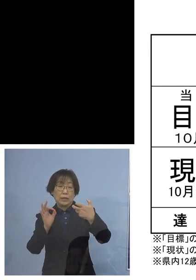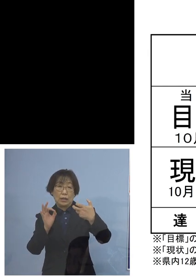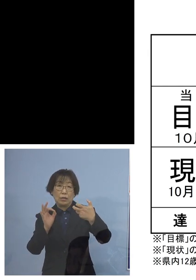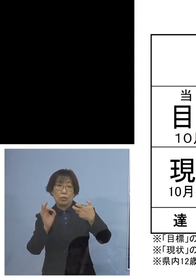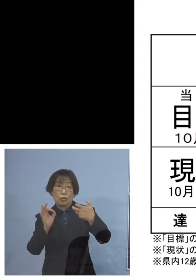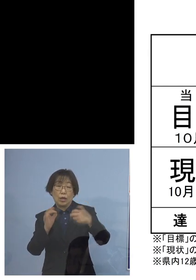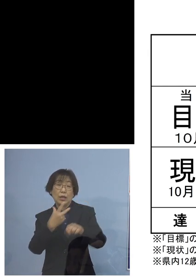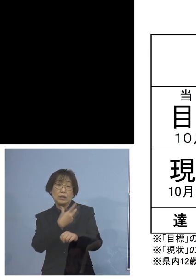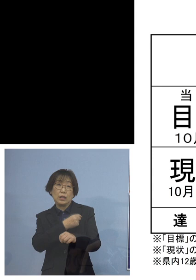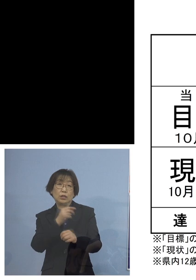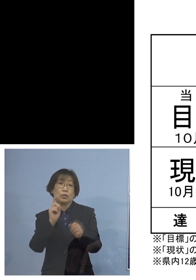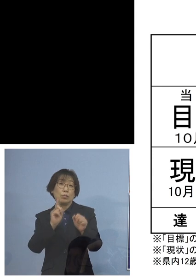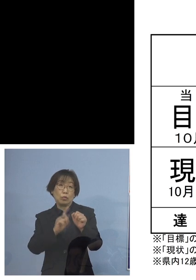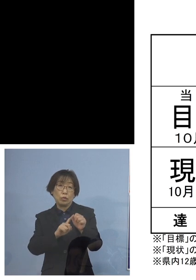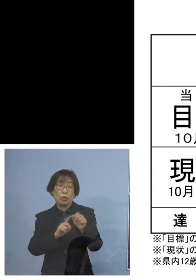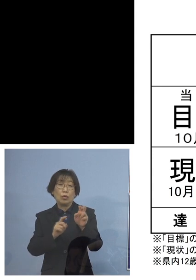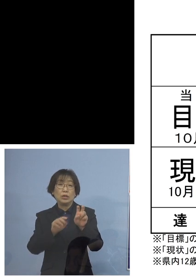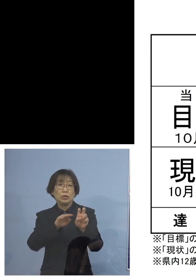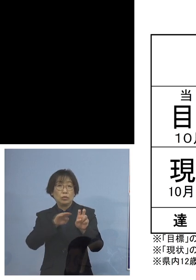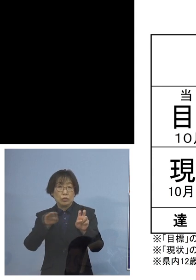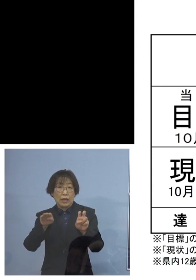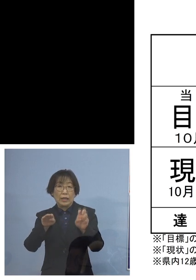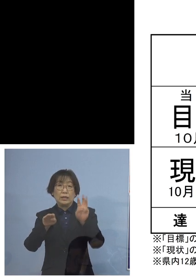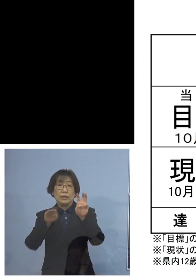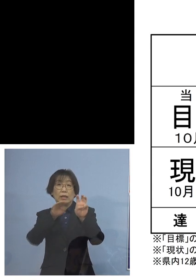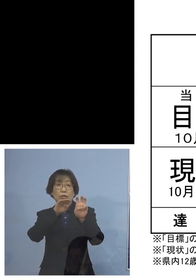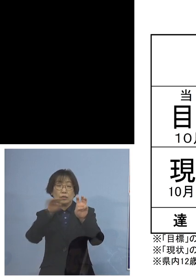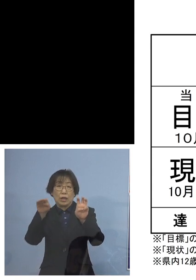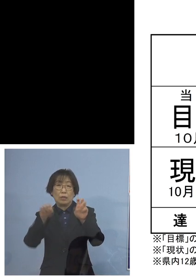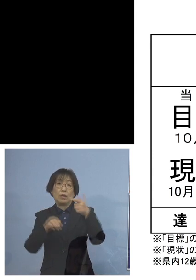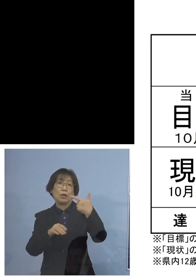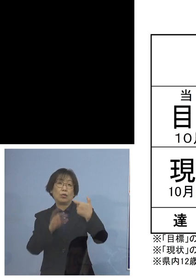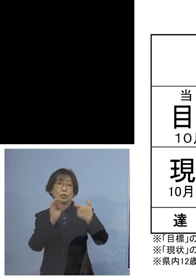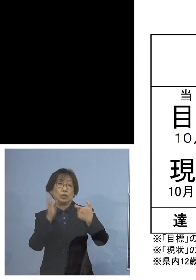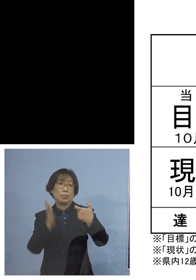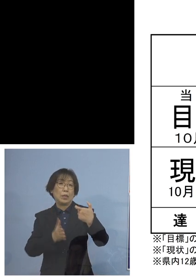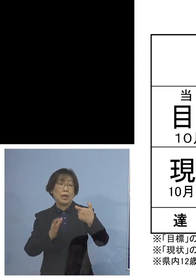また20代から30代については 60パーセントの接種目標